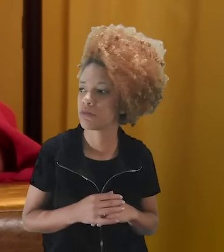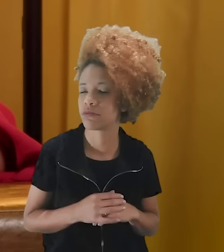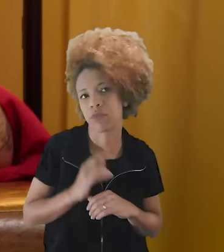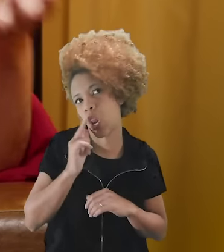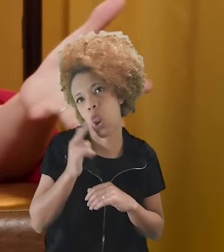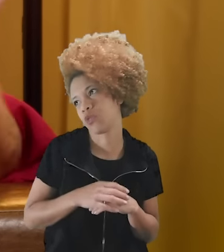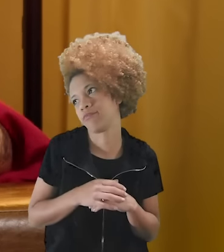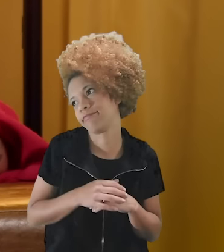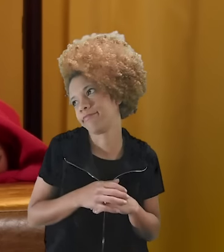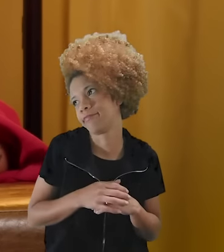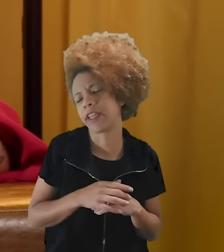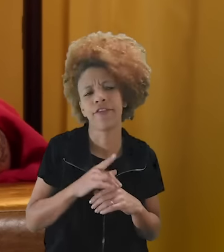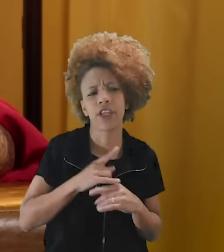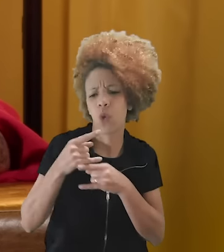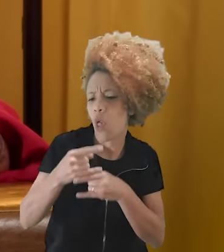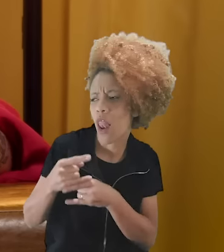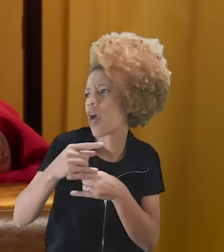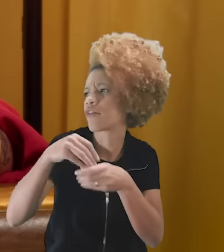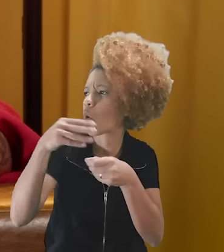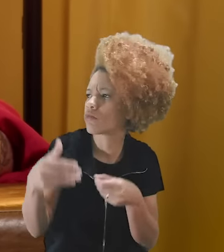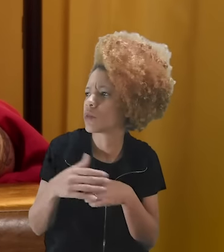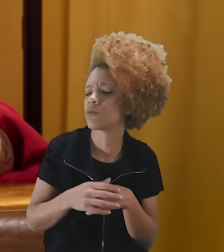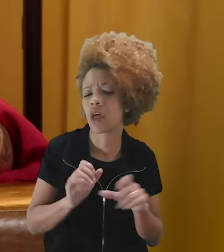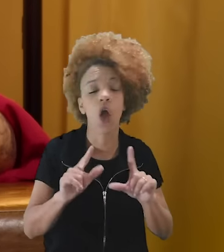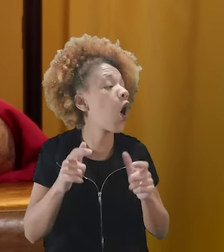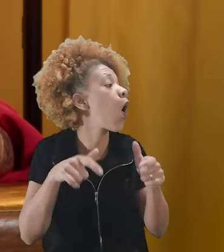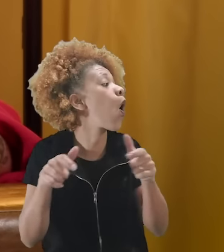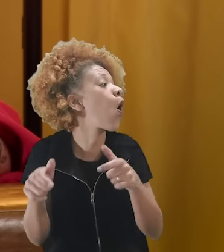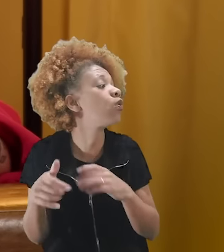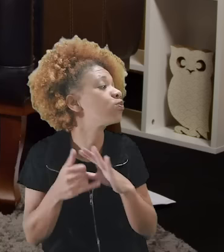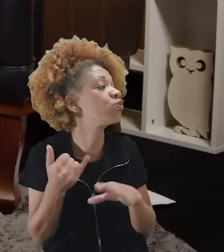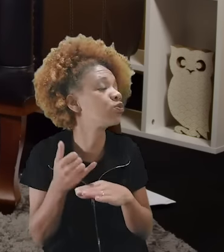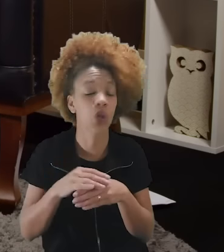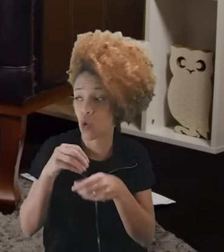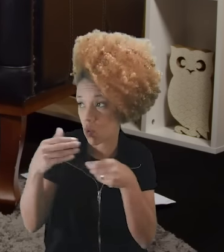Óbvio você vai entender do jogo né faça uma live faça conteúdo apareça um pouco mais L conteúdo